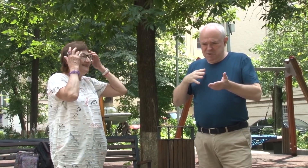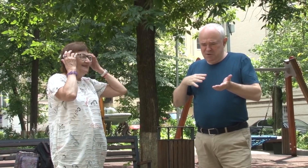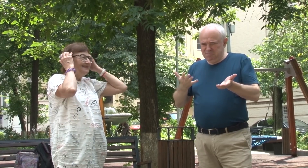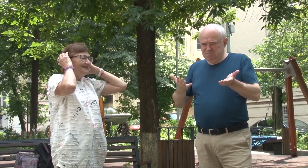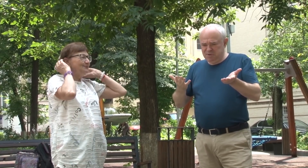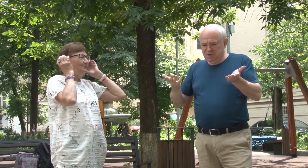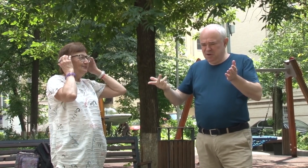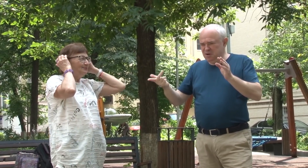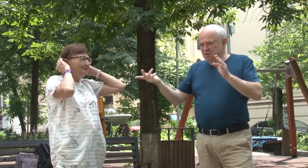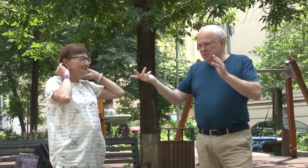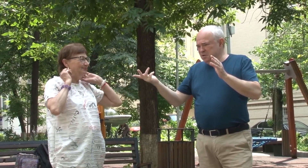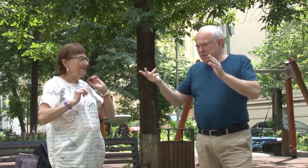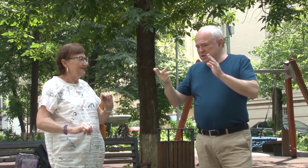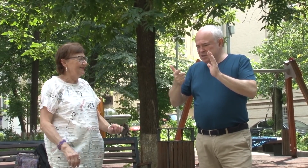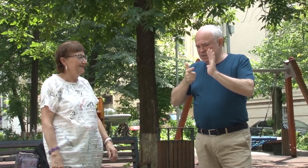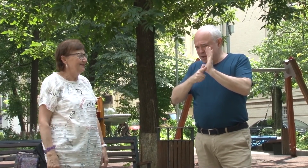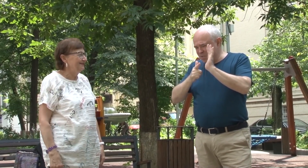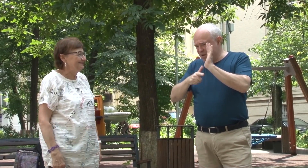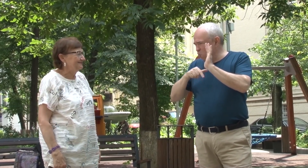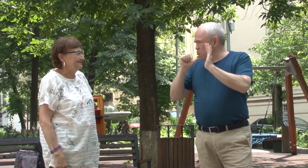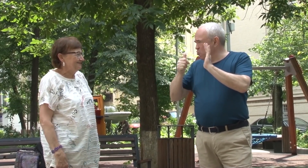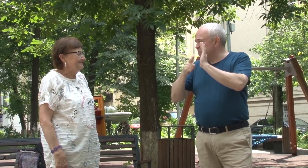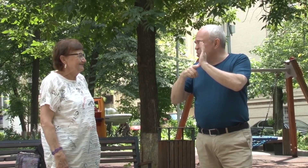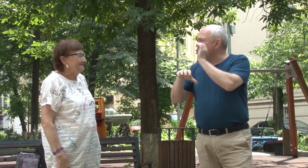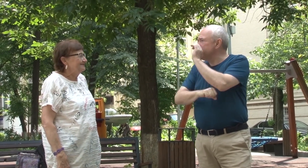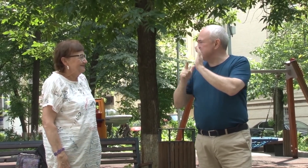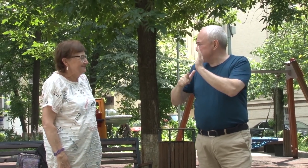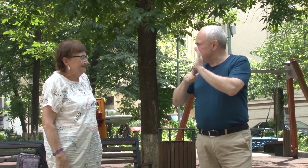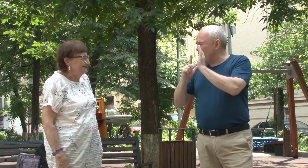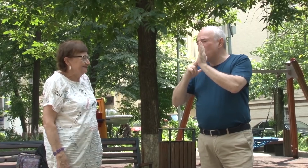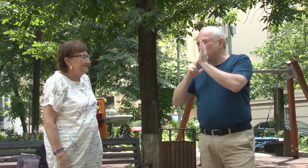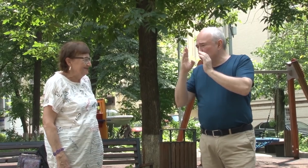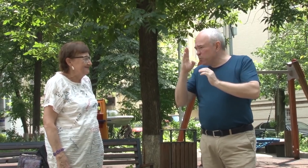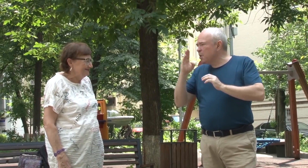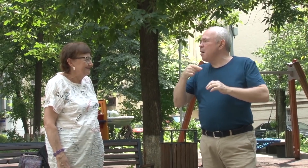в конце 1970-х